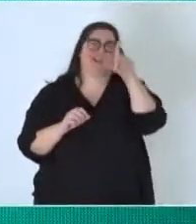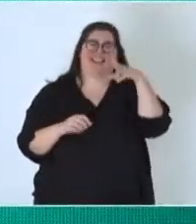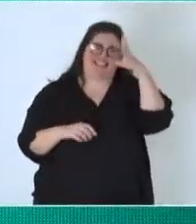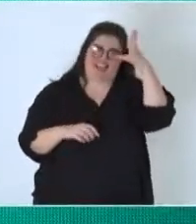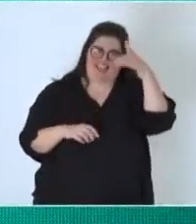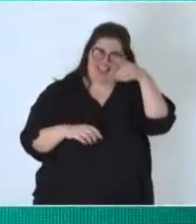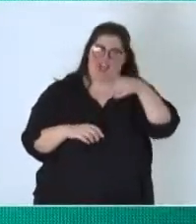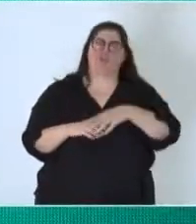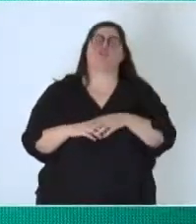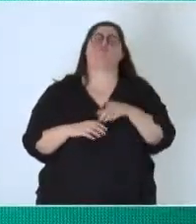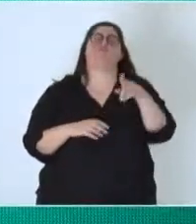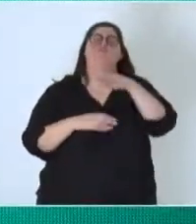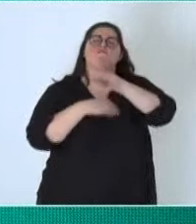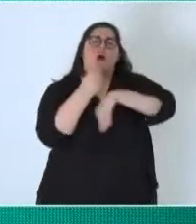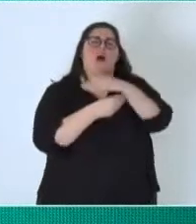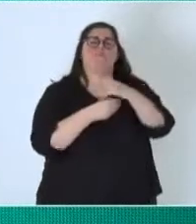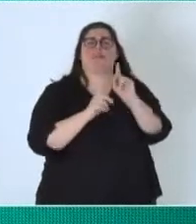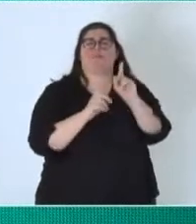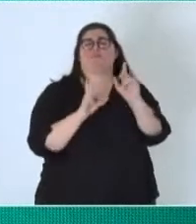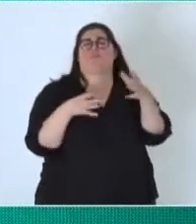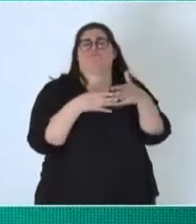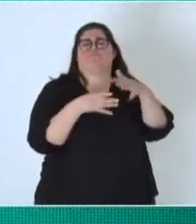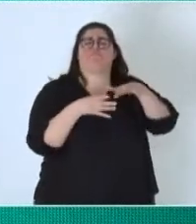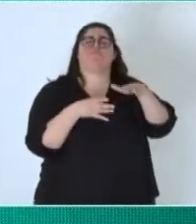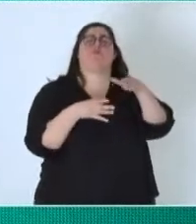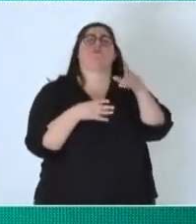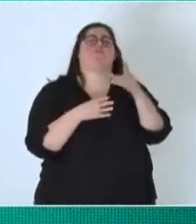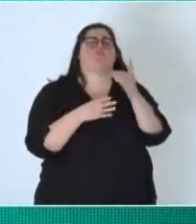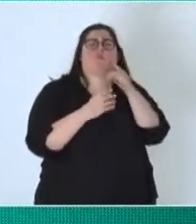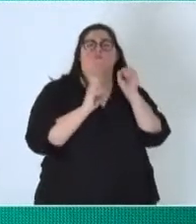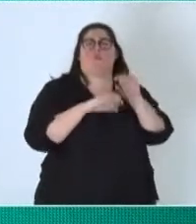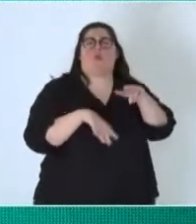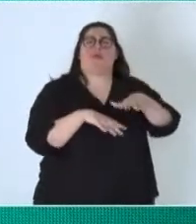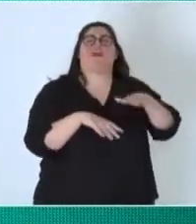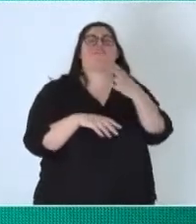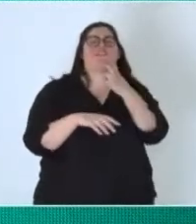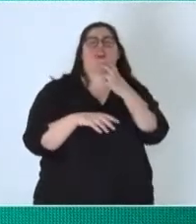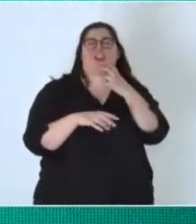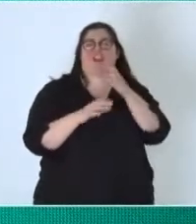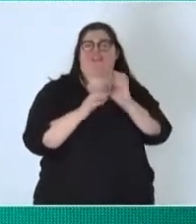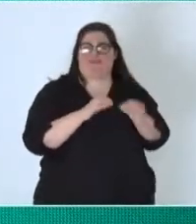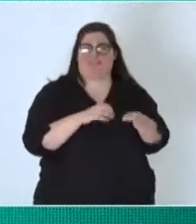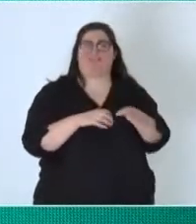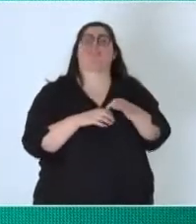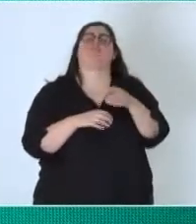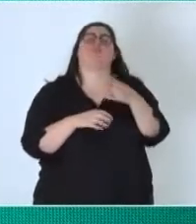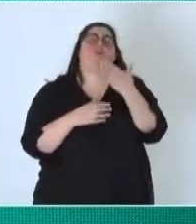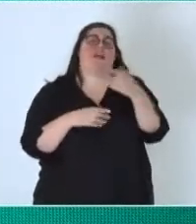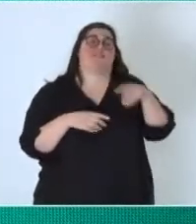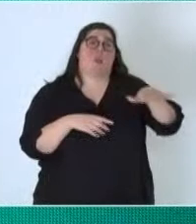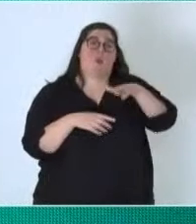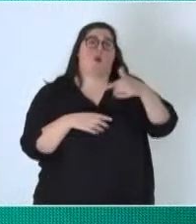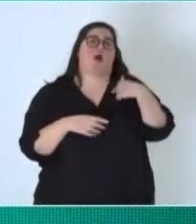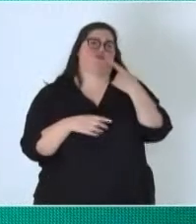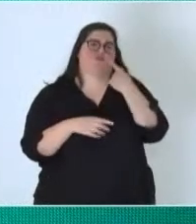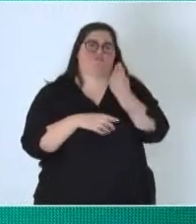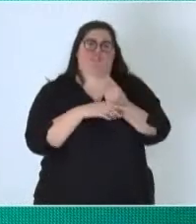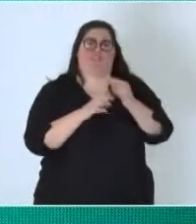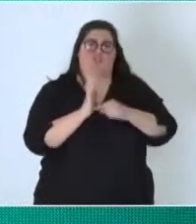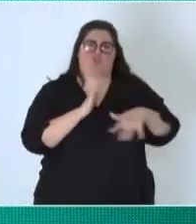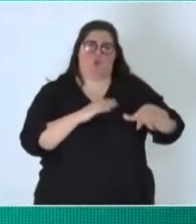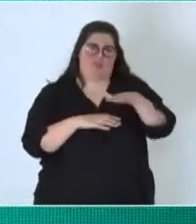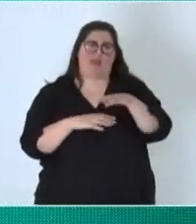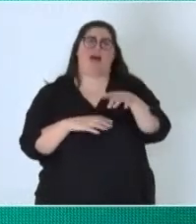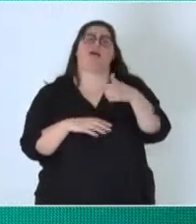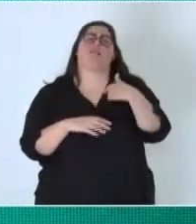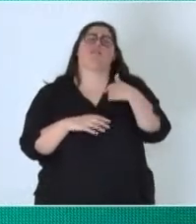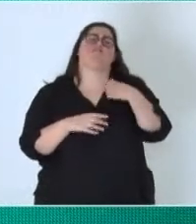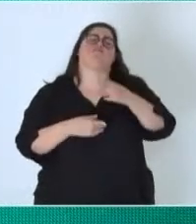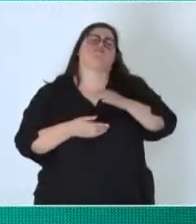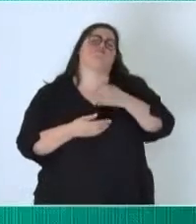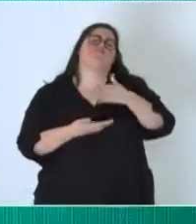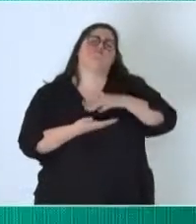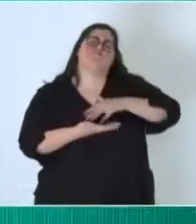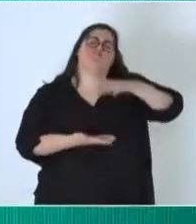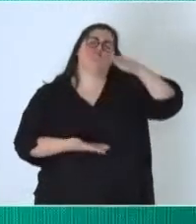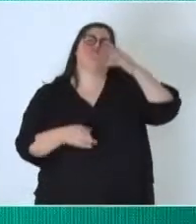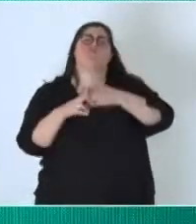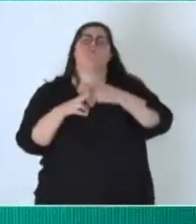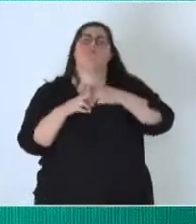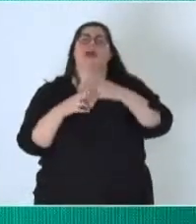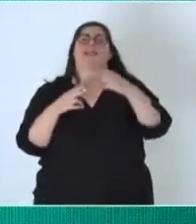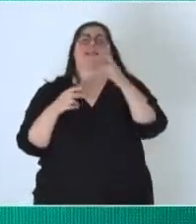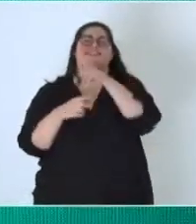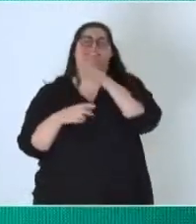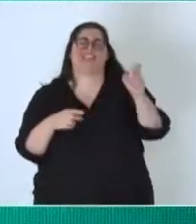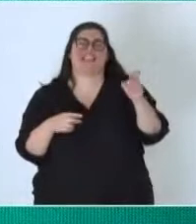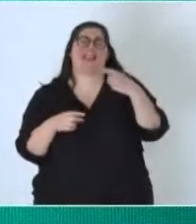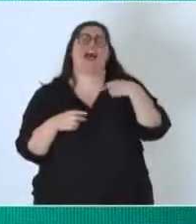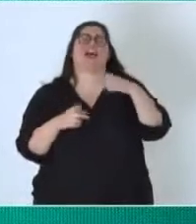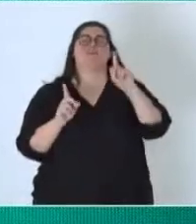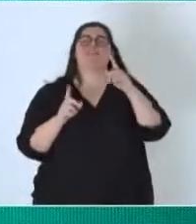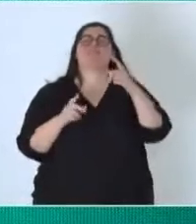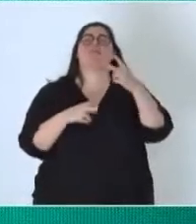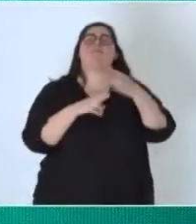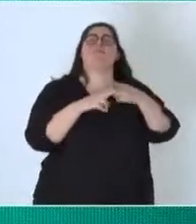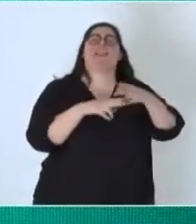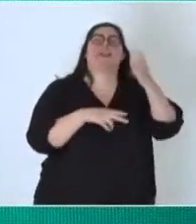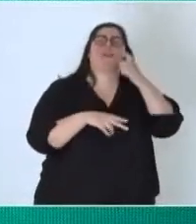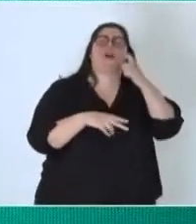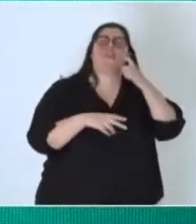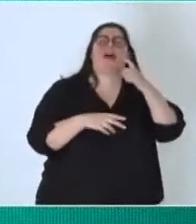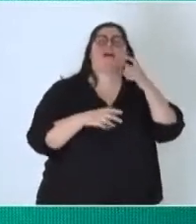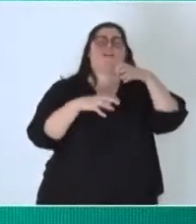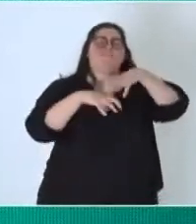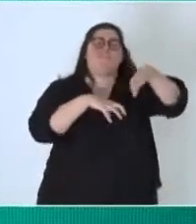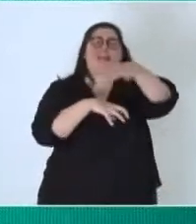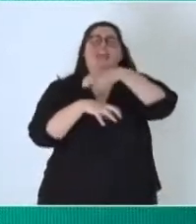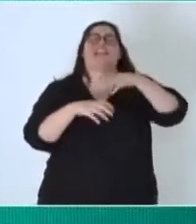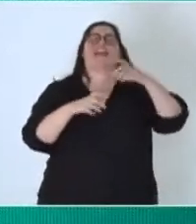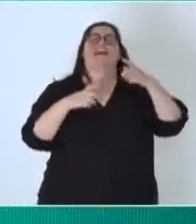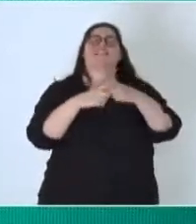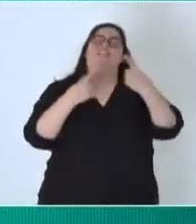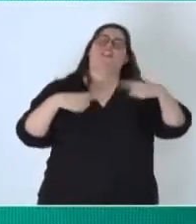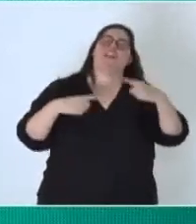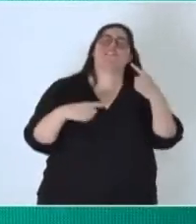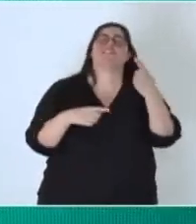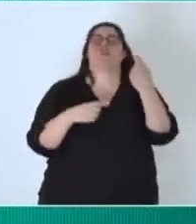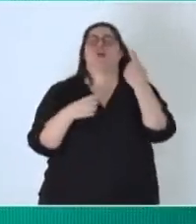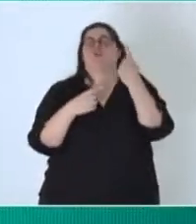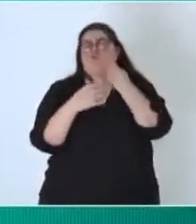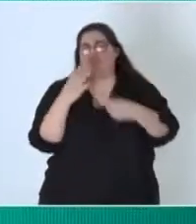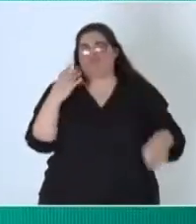ME TUVE QUE VENIR A VIVIR A